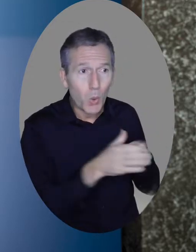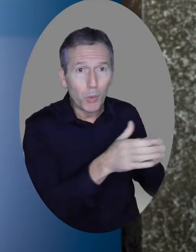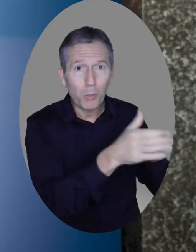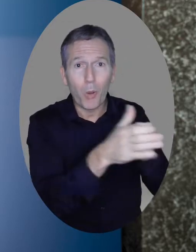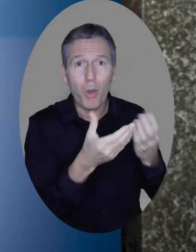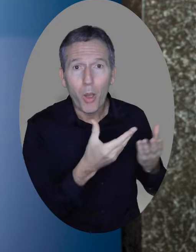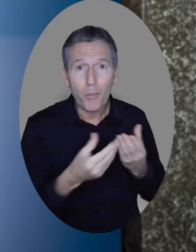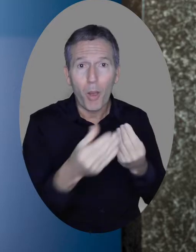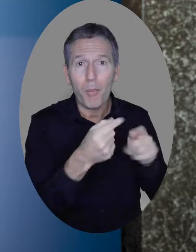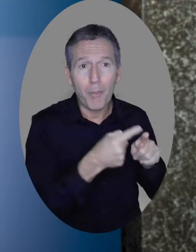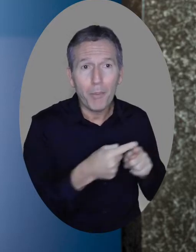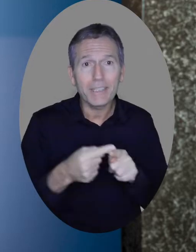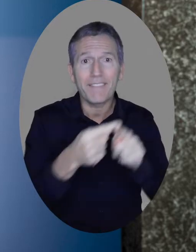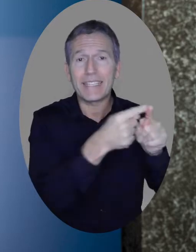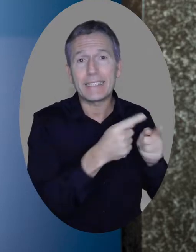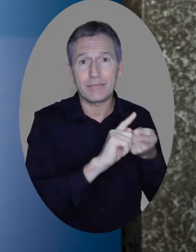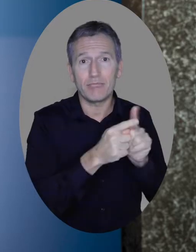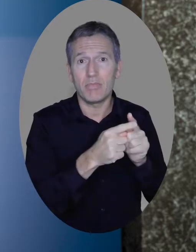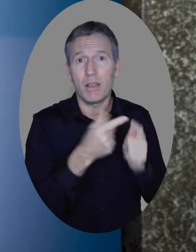Il parle du déroulement de la guerre des Gaules,